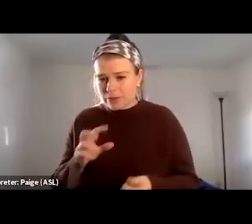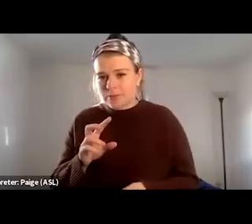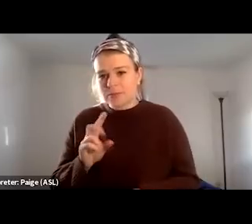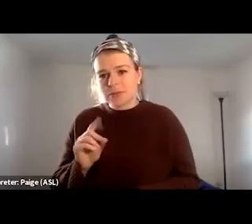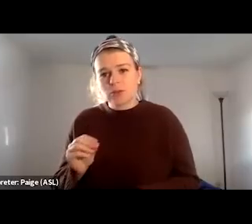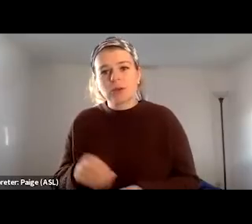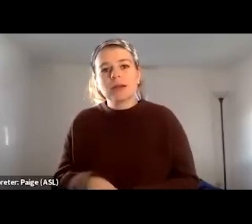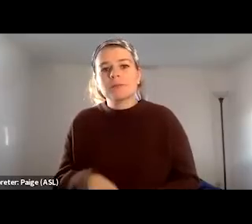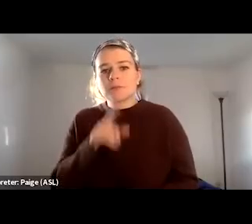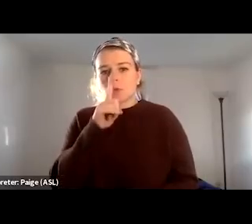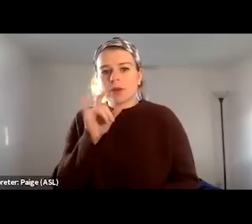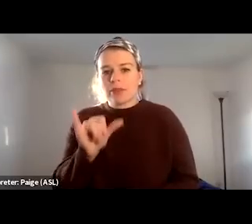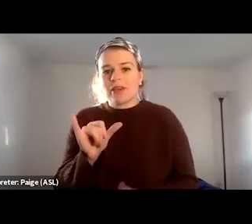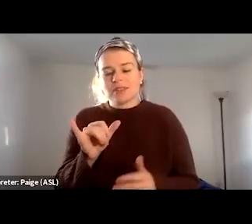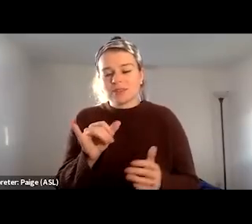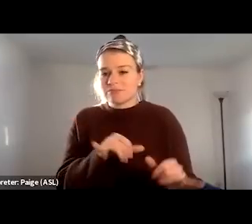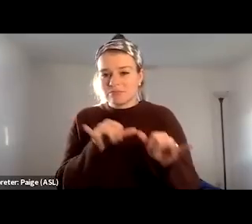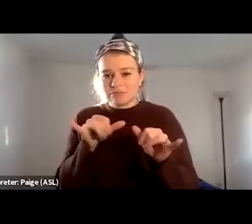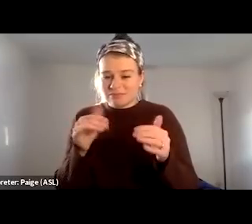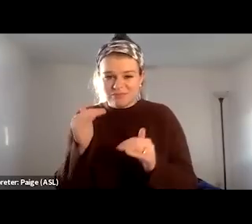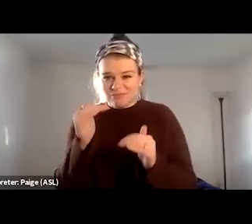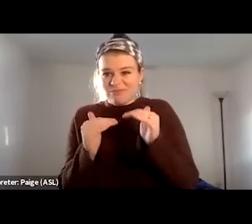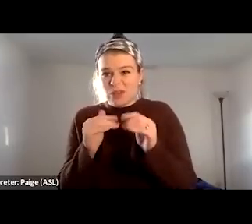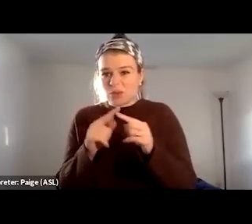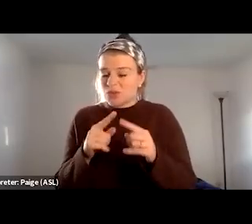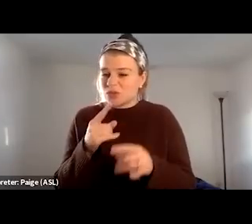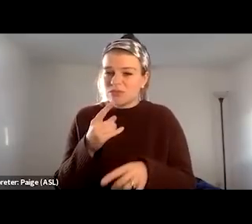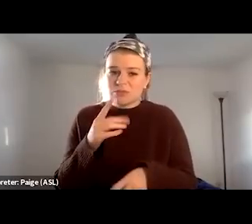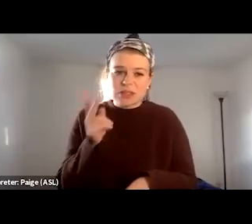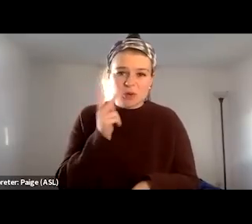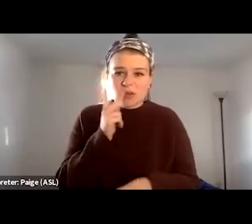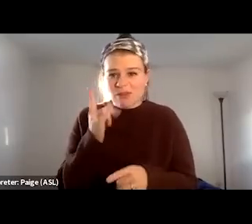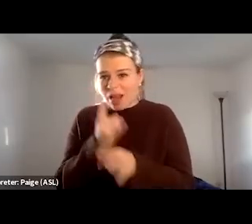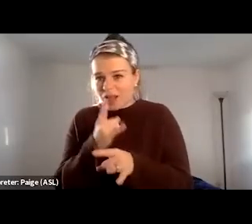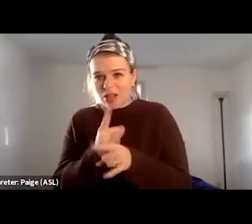está a la par con el tabaquismo y el alcoholismo. Las personas que experimentan sinhogarismo